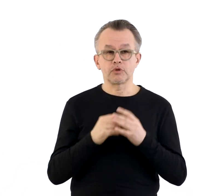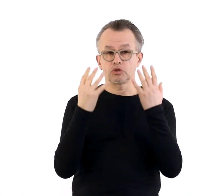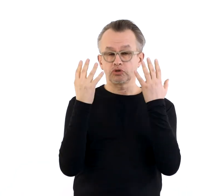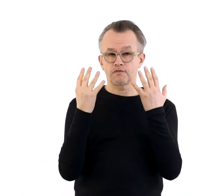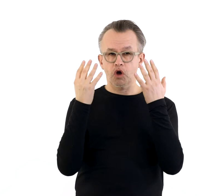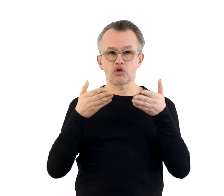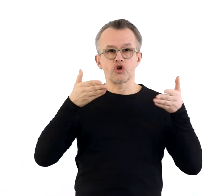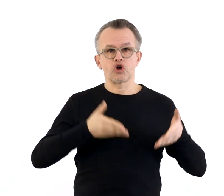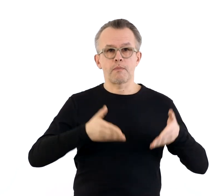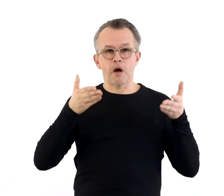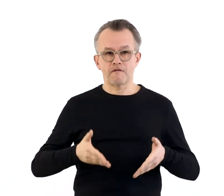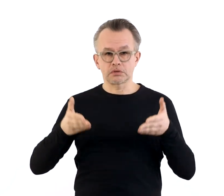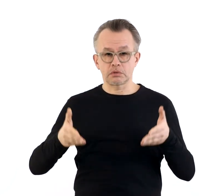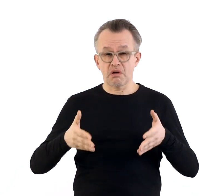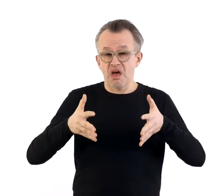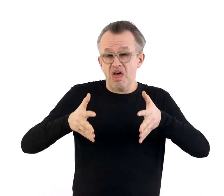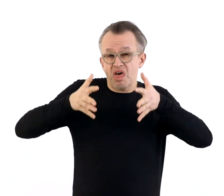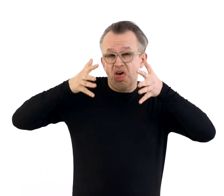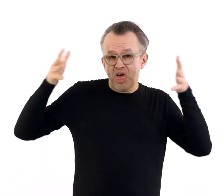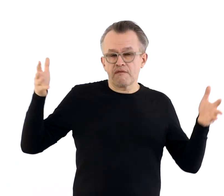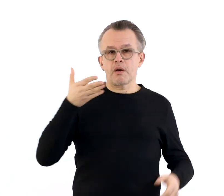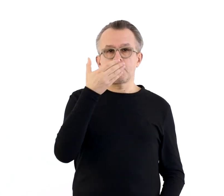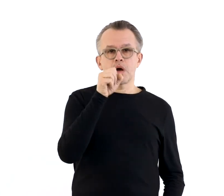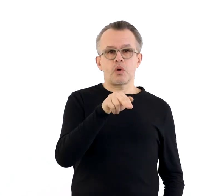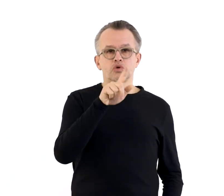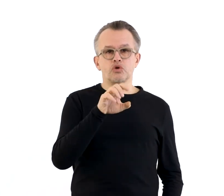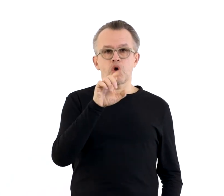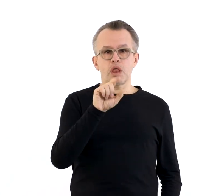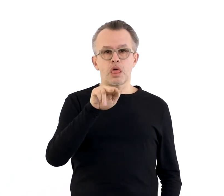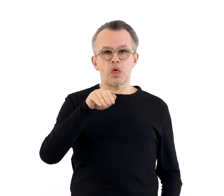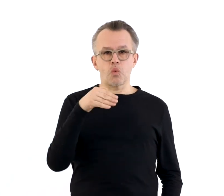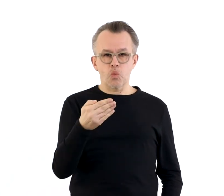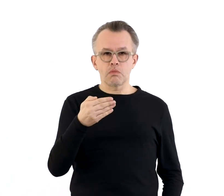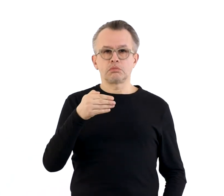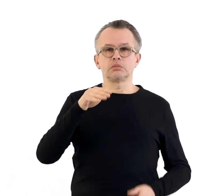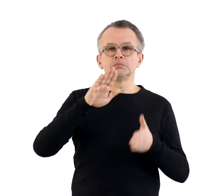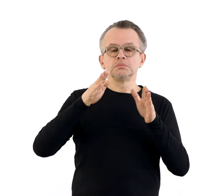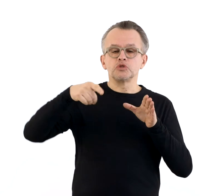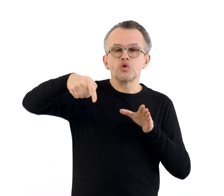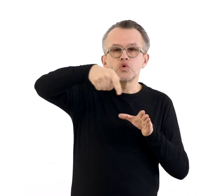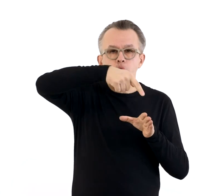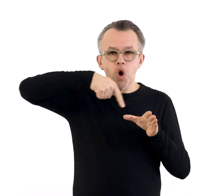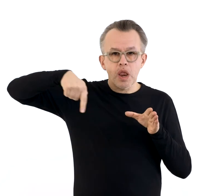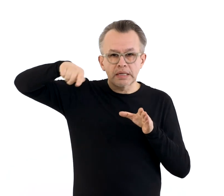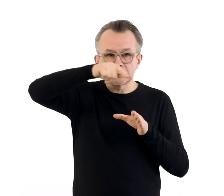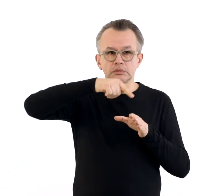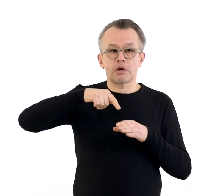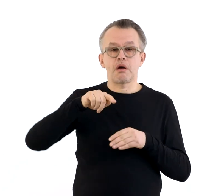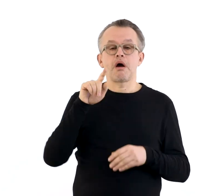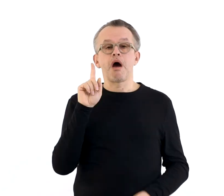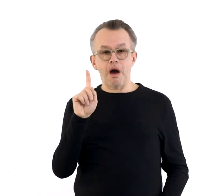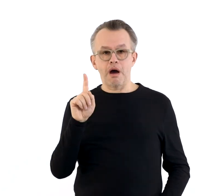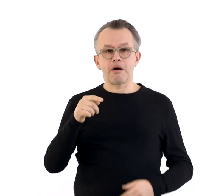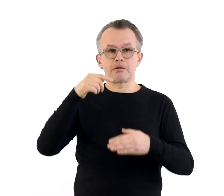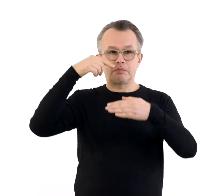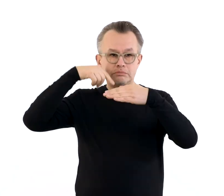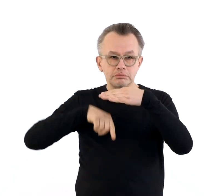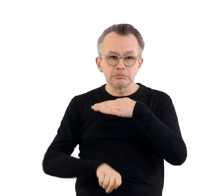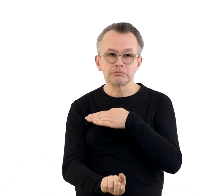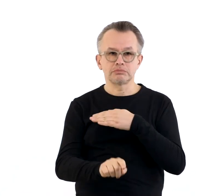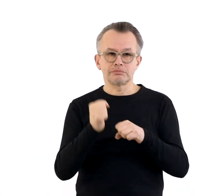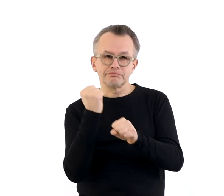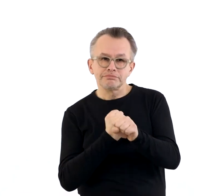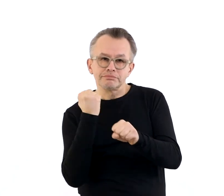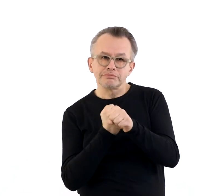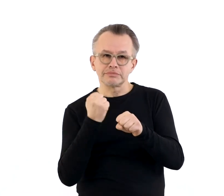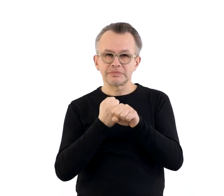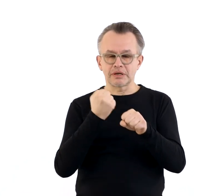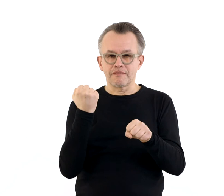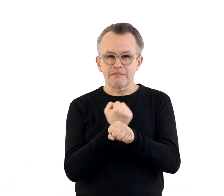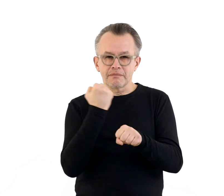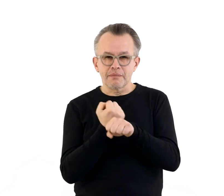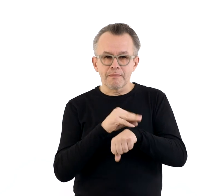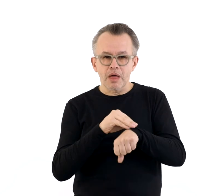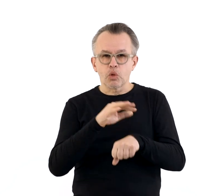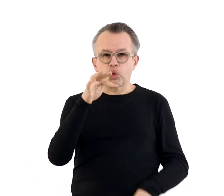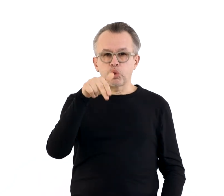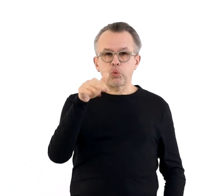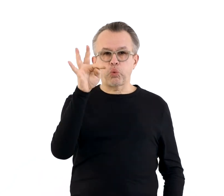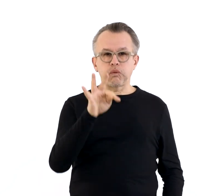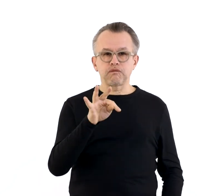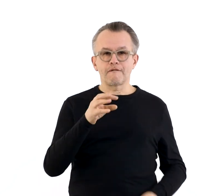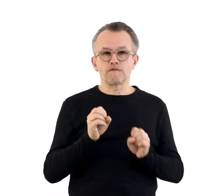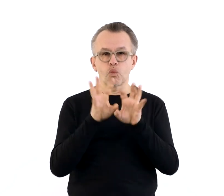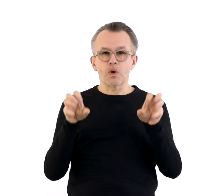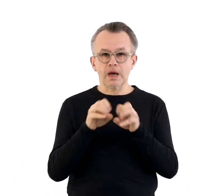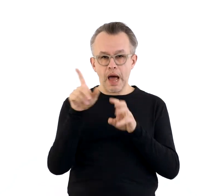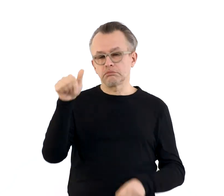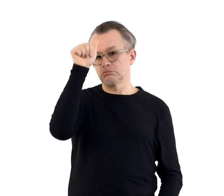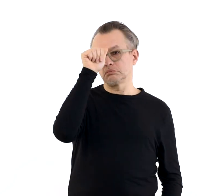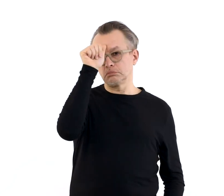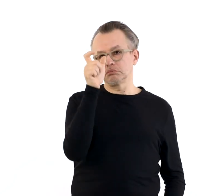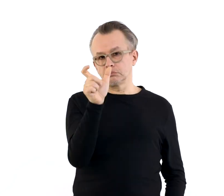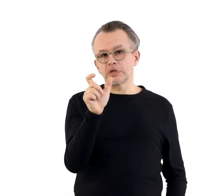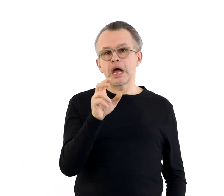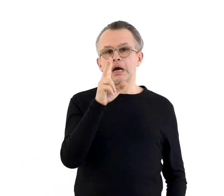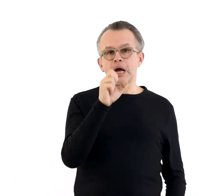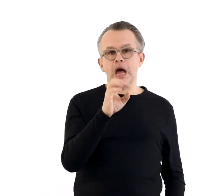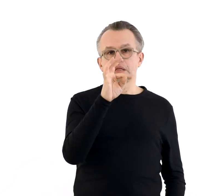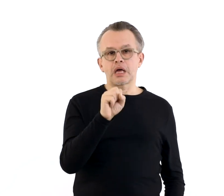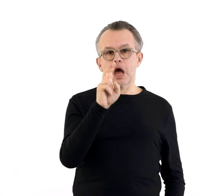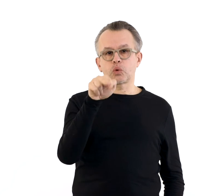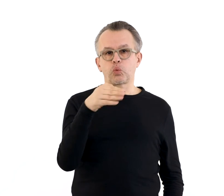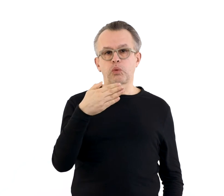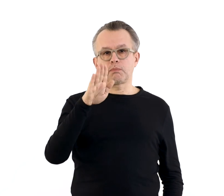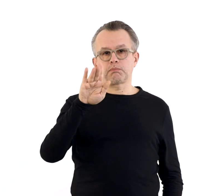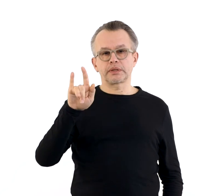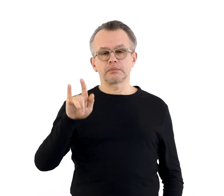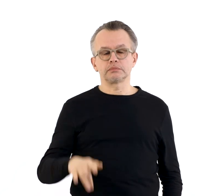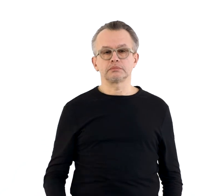grobowce – monumentalne mauzolea o kolistym kształcie i podziemne grobowce kute w tufie wulkanicznym czyli katakumby.